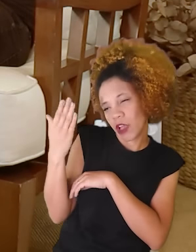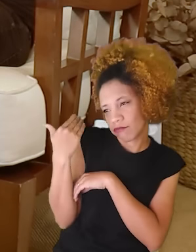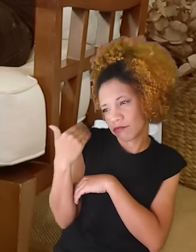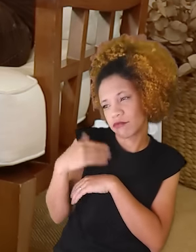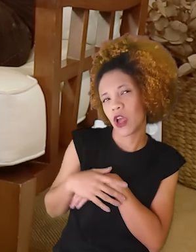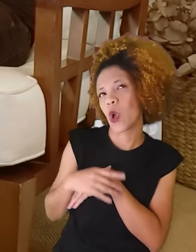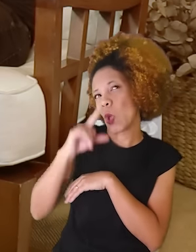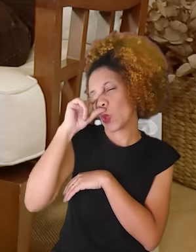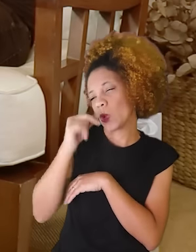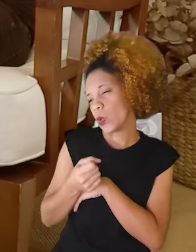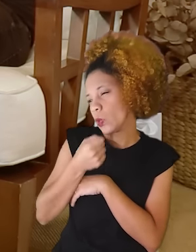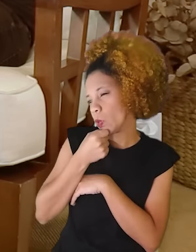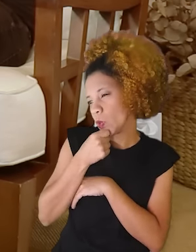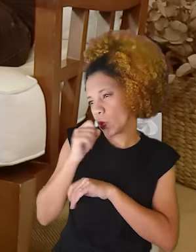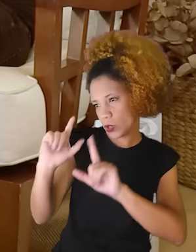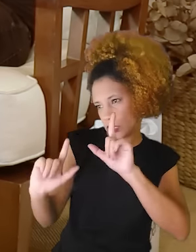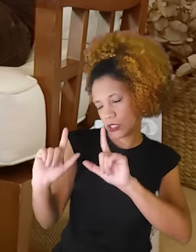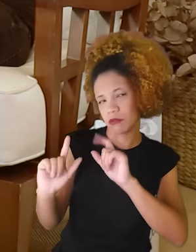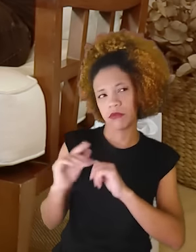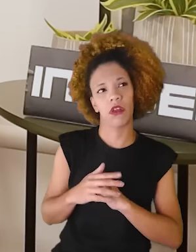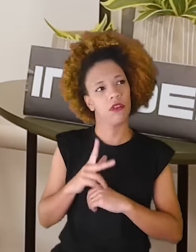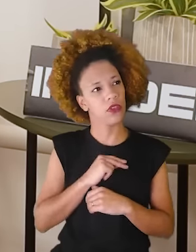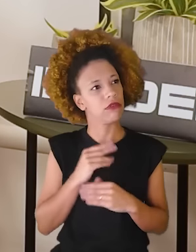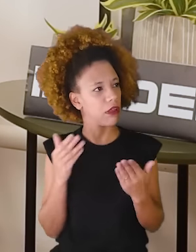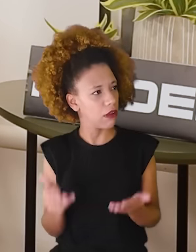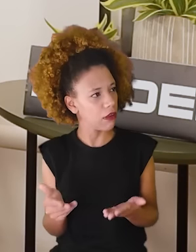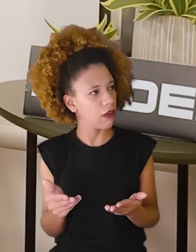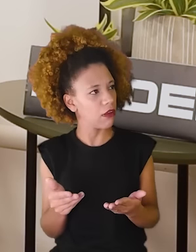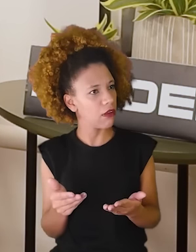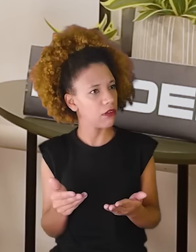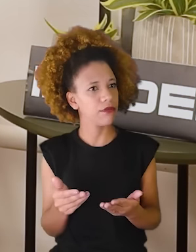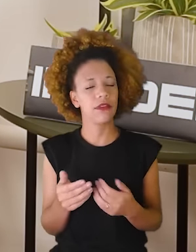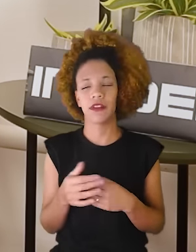Luciano hul eu acho quando ele porque ele falou caramba o cara tá aqui quer você viu essa esse